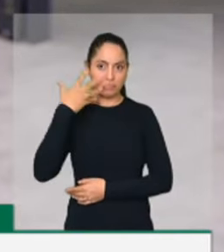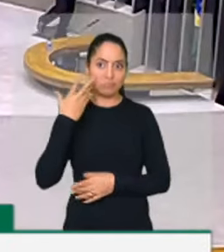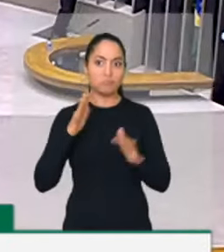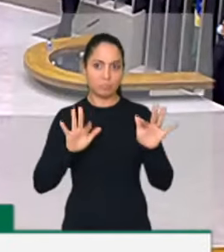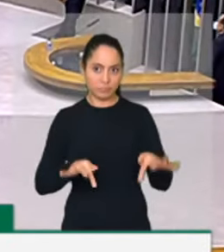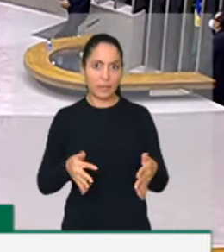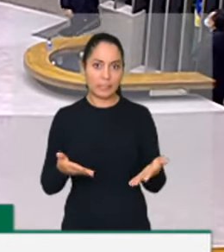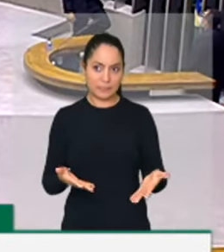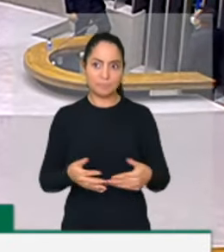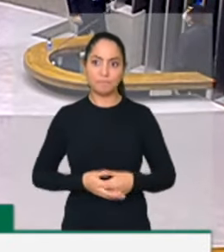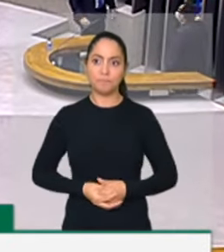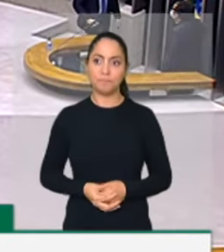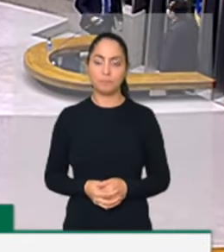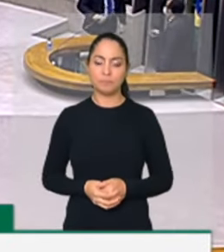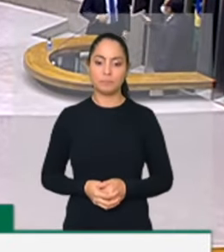TRAZ MAIS INFORMAÇÕES PRA